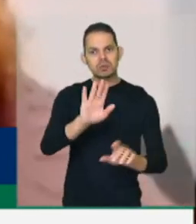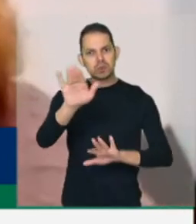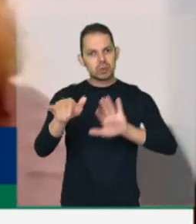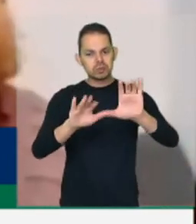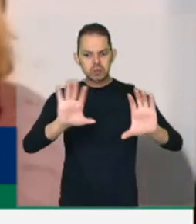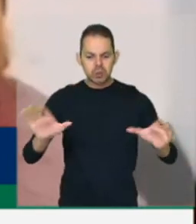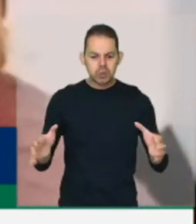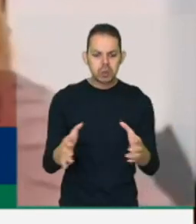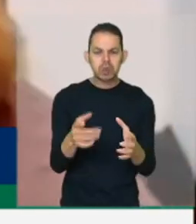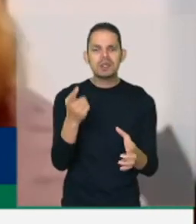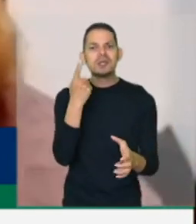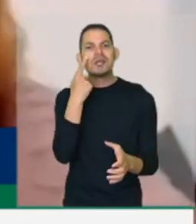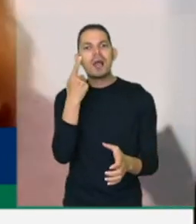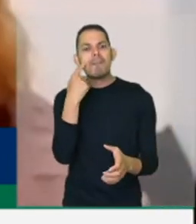QUE ELES PRECISAM PARA ASSUMIR AS MEDIDAS DE RESTRIÇÃO DOS